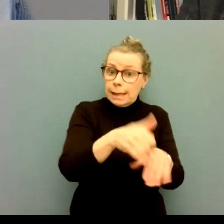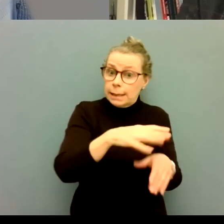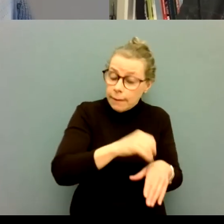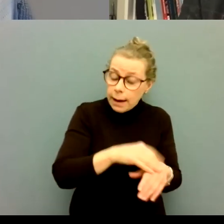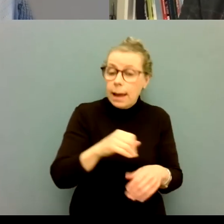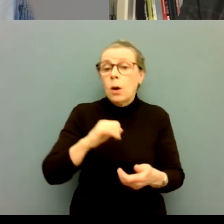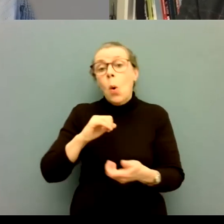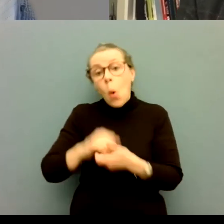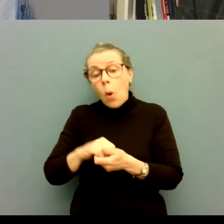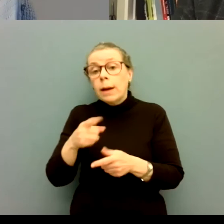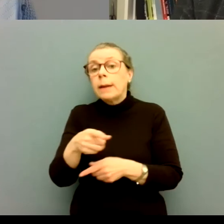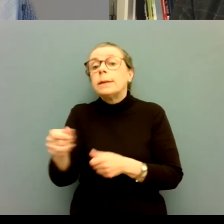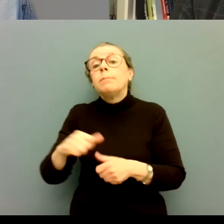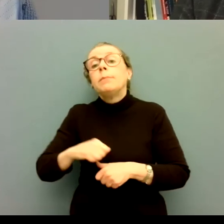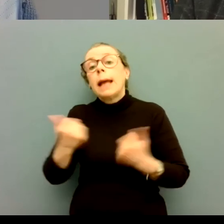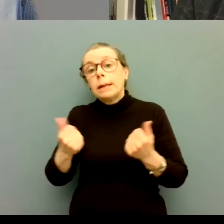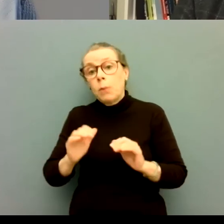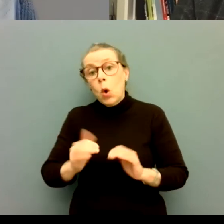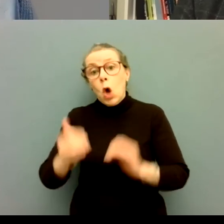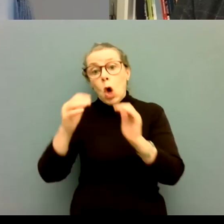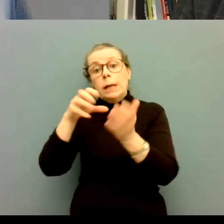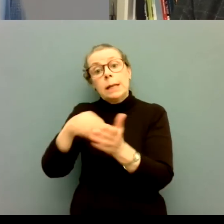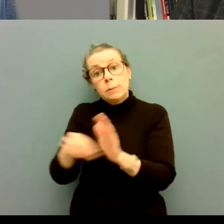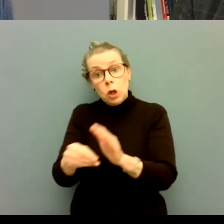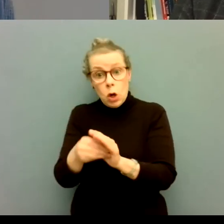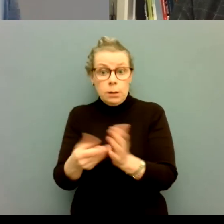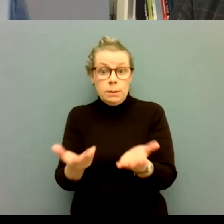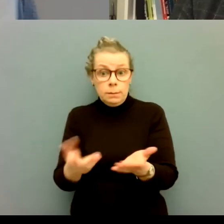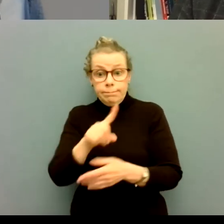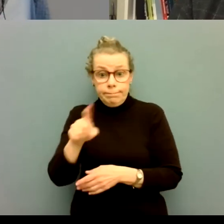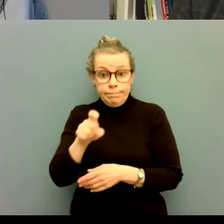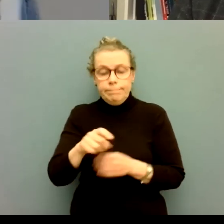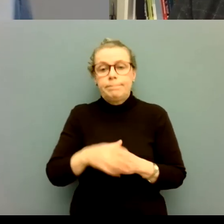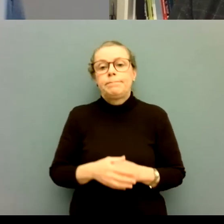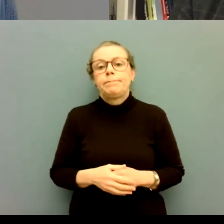funktionsrättsrörelsen i Sverige, och är ni beredda att höja statsbidragen?